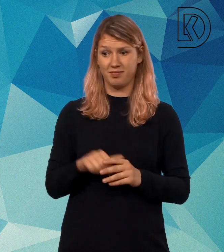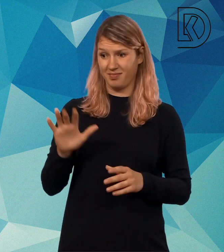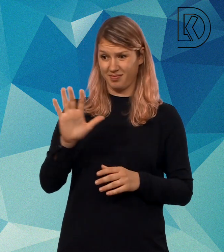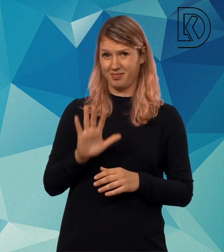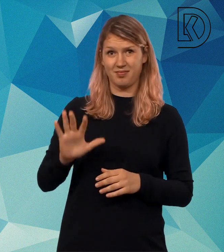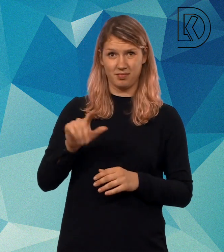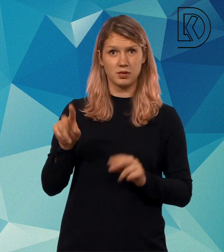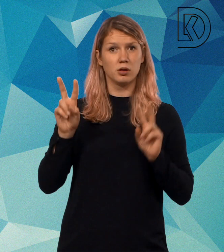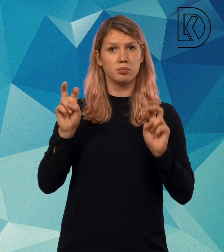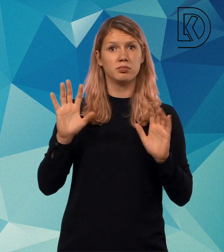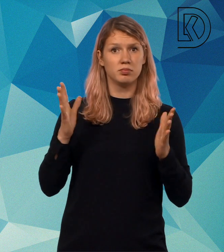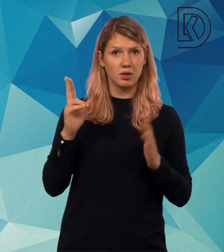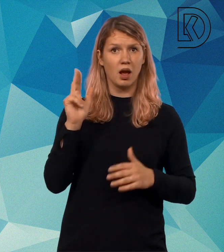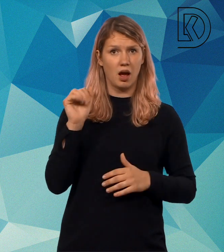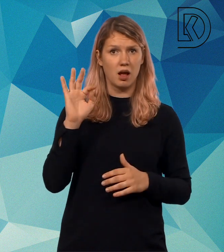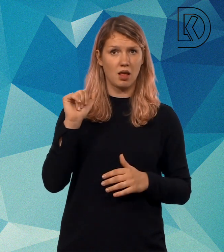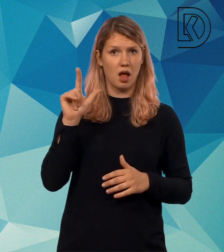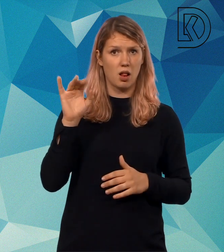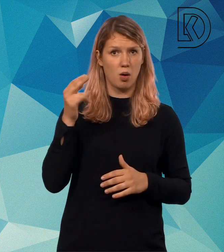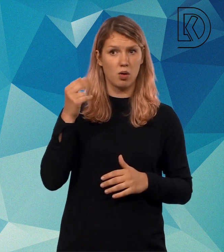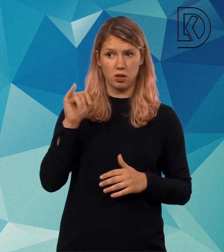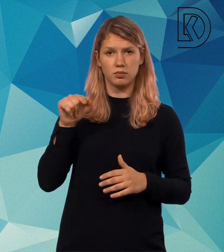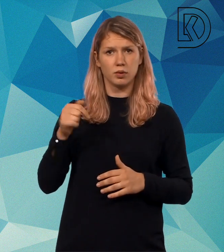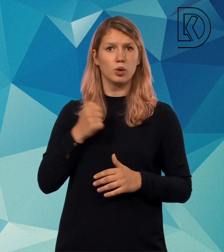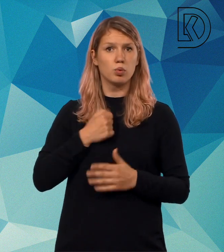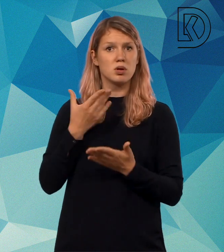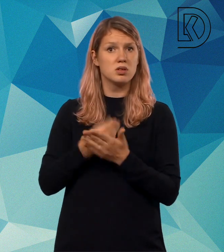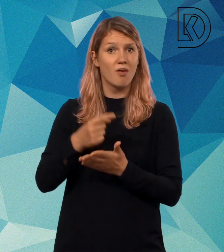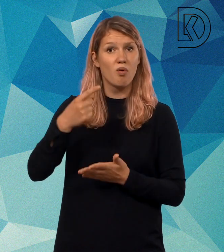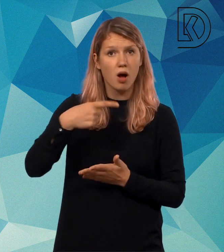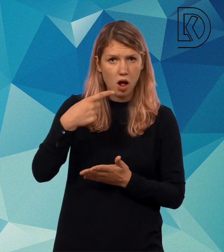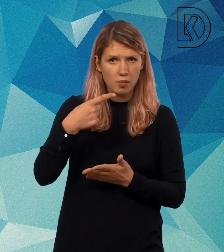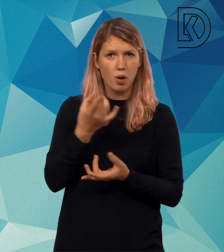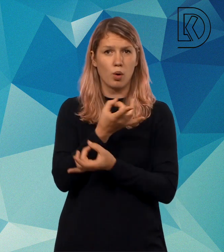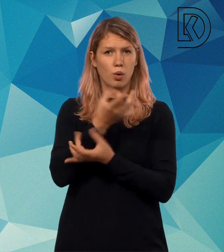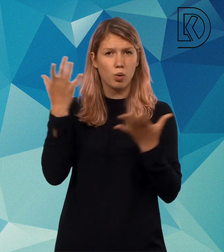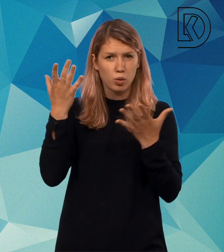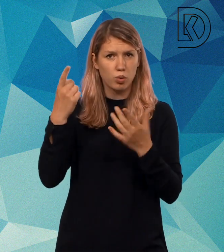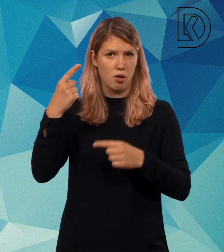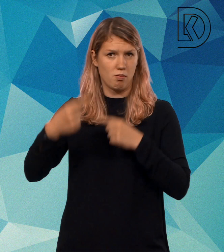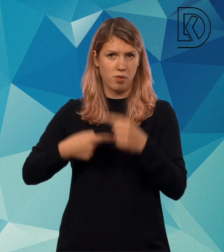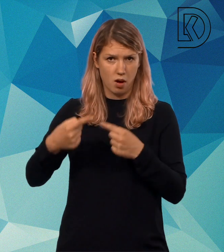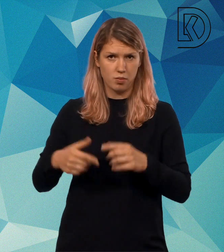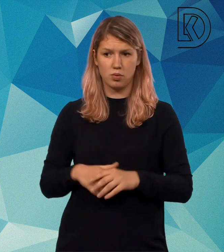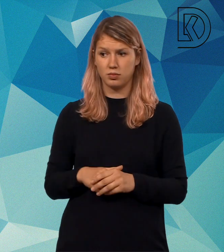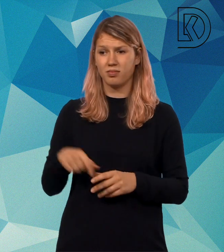Šis regionas - tai Katalonija. Jis turi savo kalbą, kultūrą, papročius.